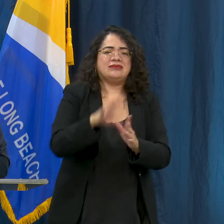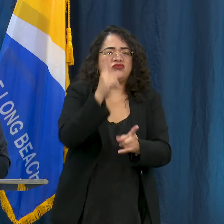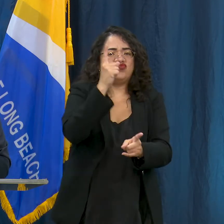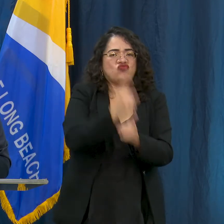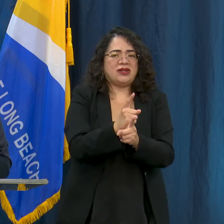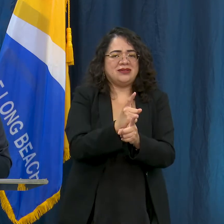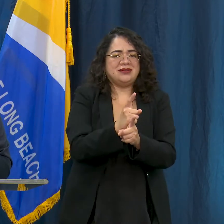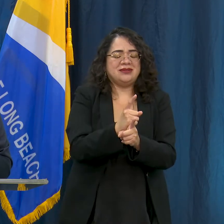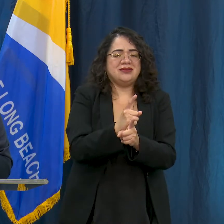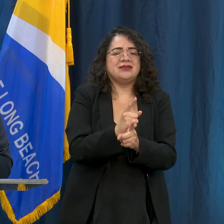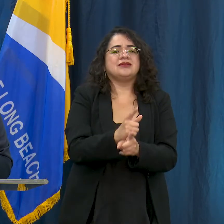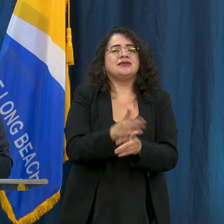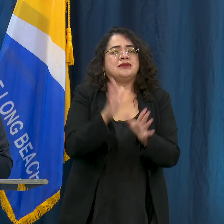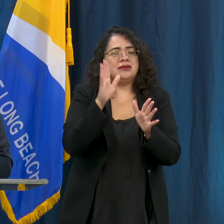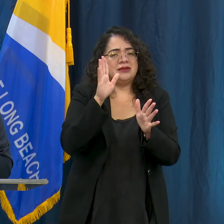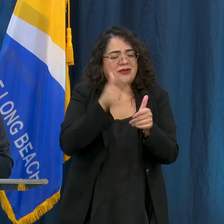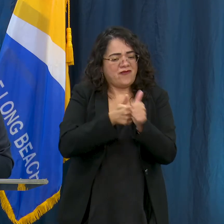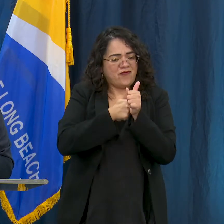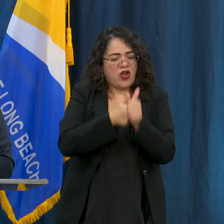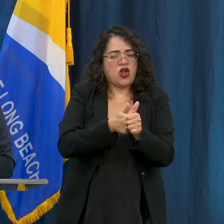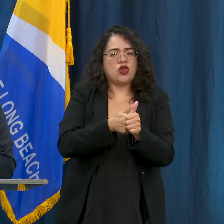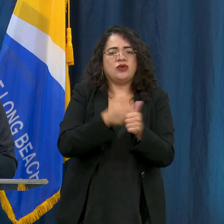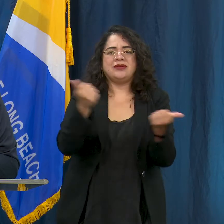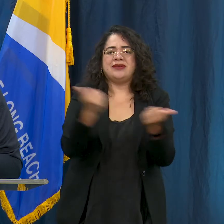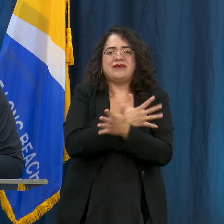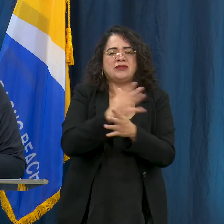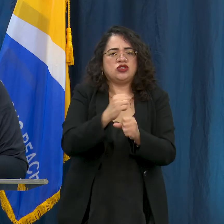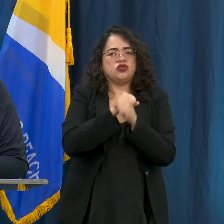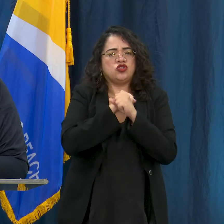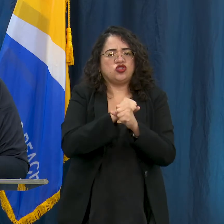ich Lente's Janos proto colos de seguridad necesarios para portage a la